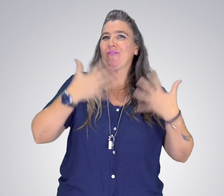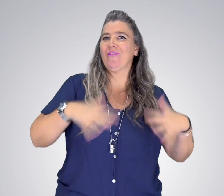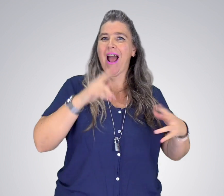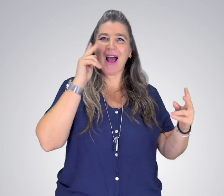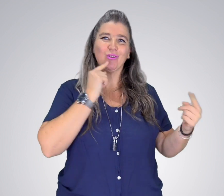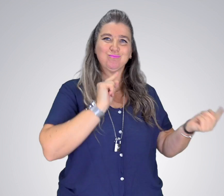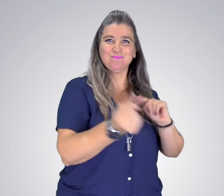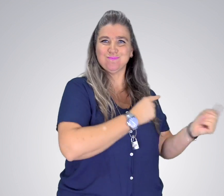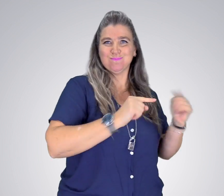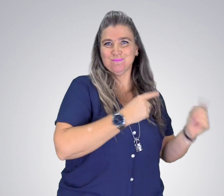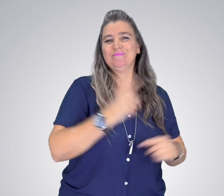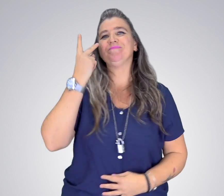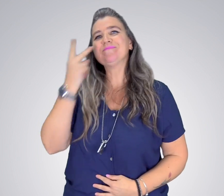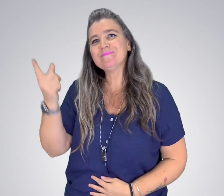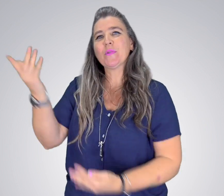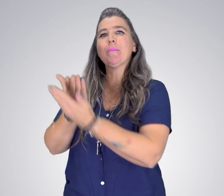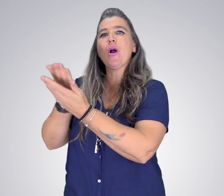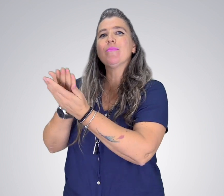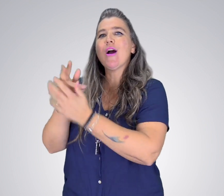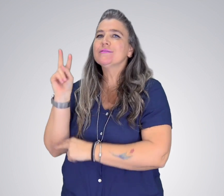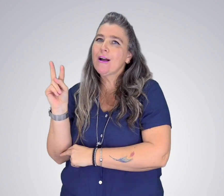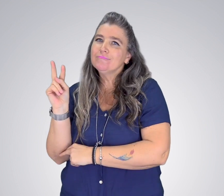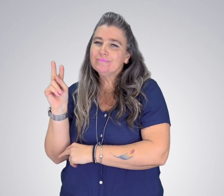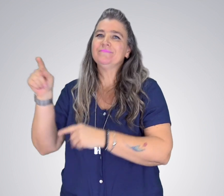e avanzare le loro proposte in occasione dell'Assemblea provinciale.